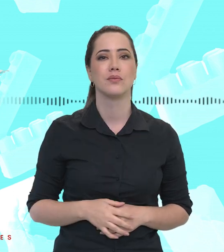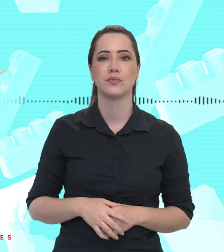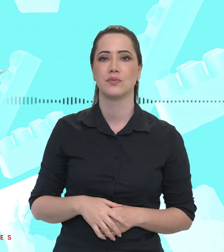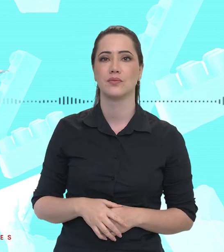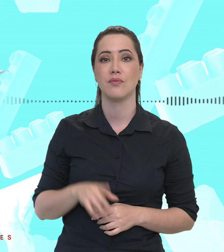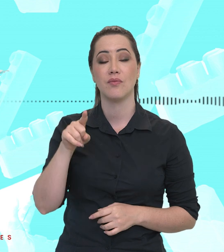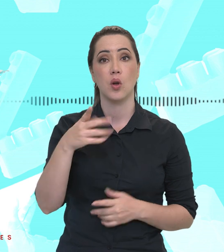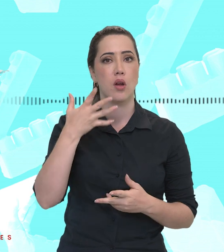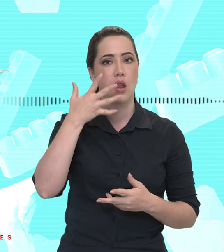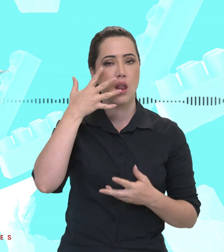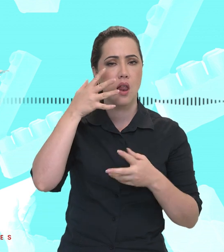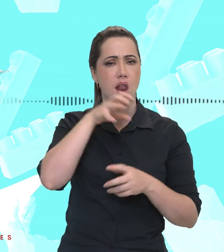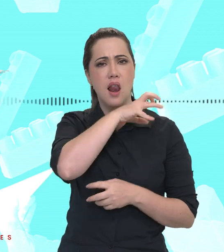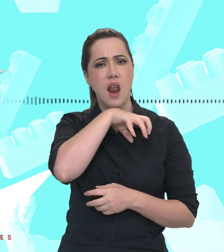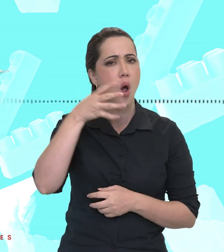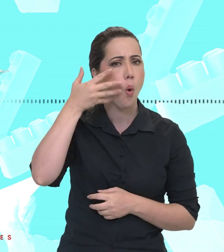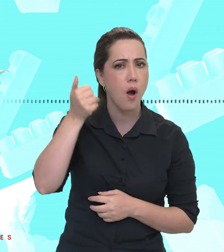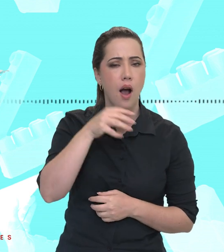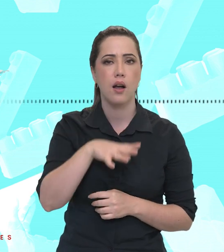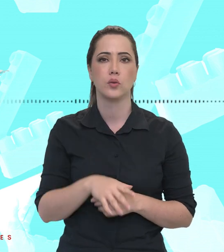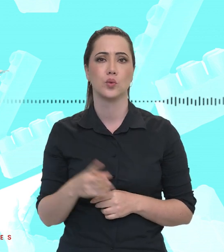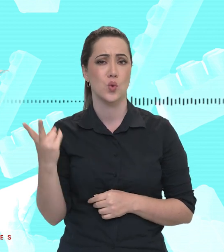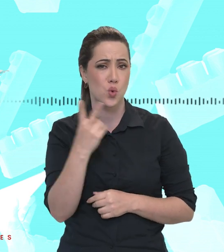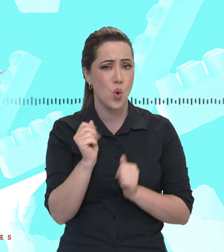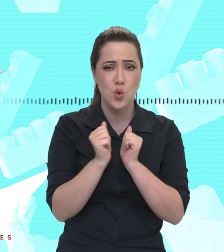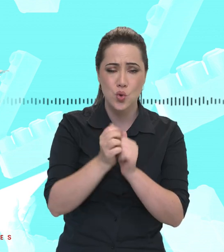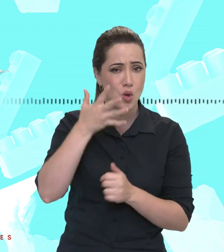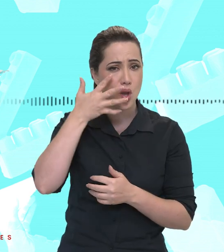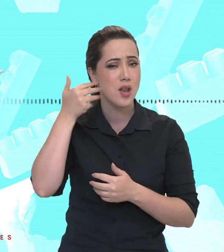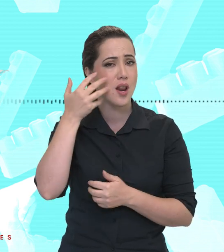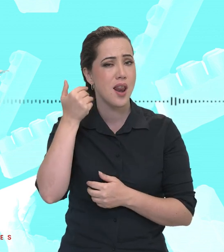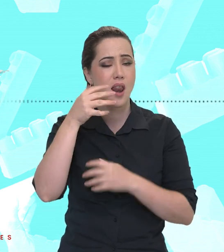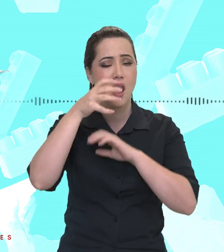[Leyberson] HIPERATIVIDADE [som de vários leões]